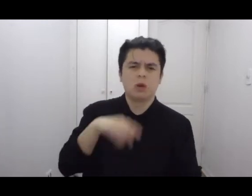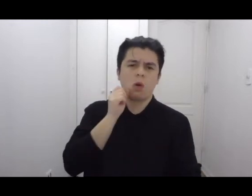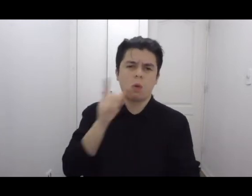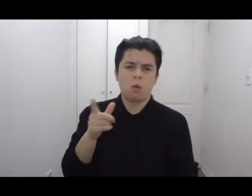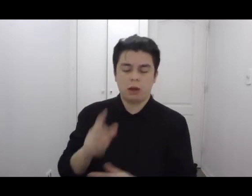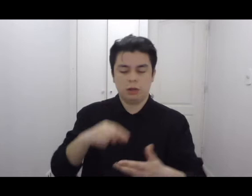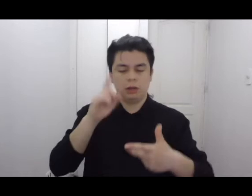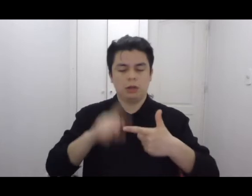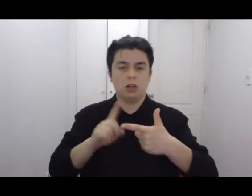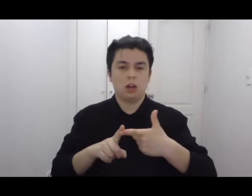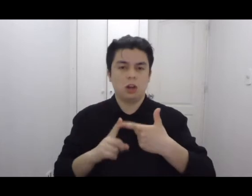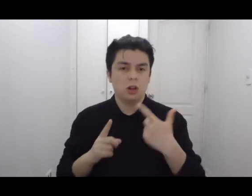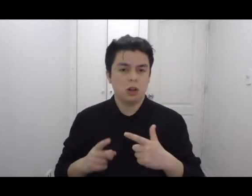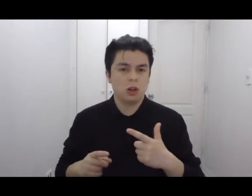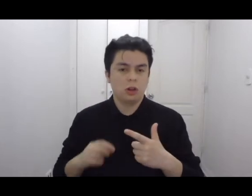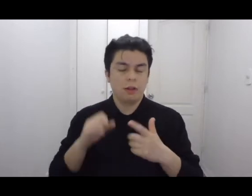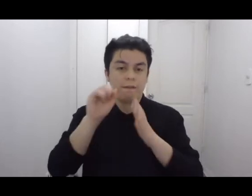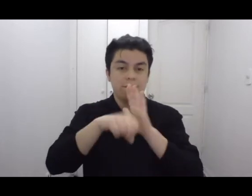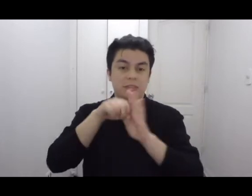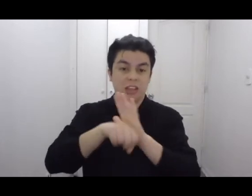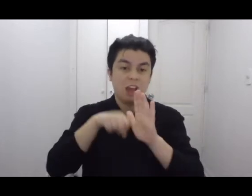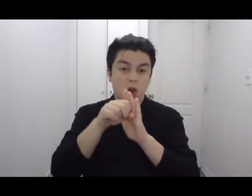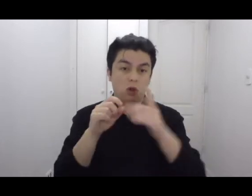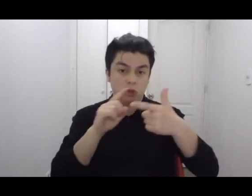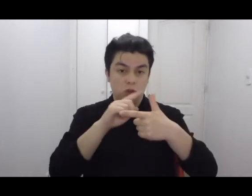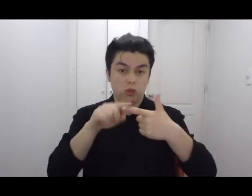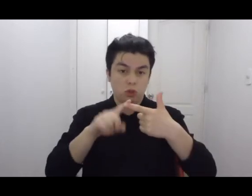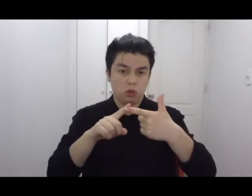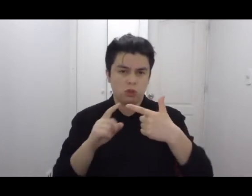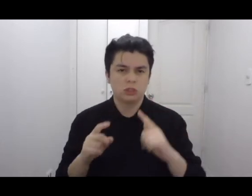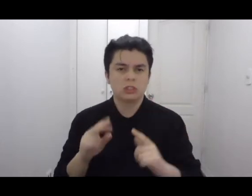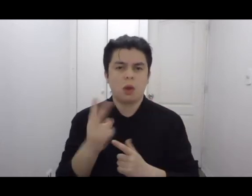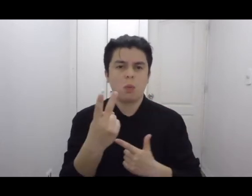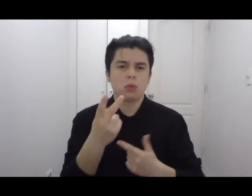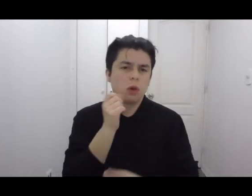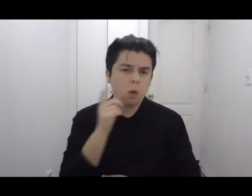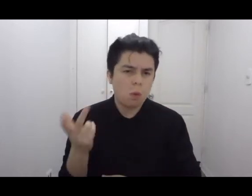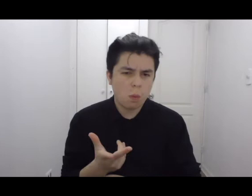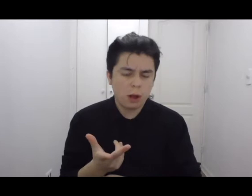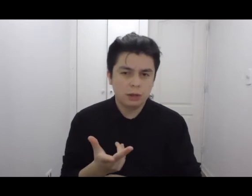después, que hablamos en el capítulo 2? en el capítulo 2 de comer rico estuvimos